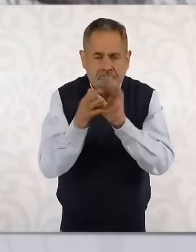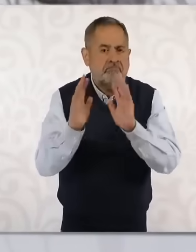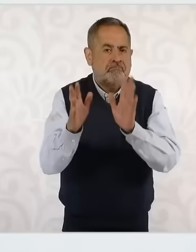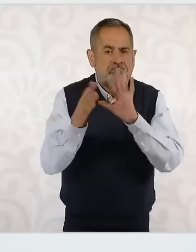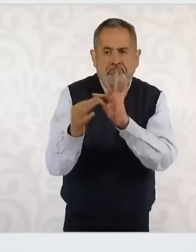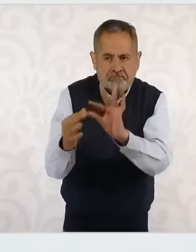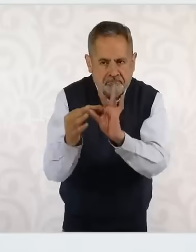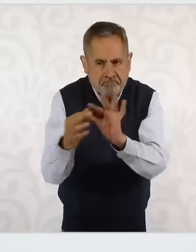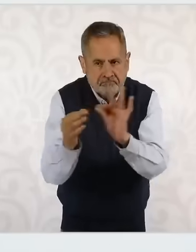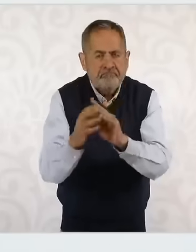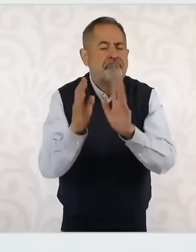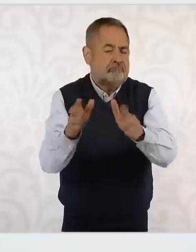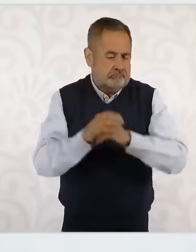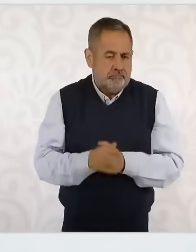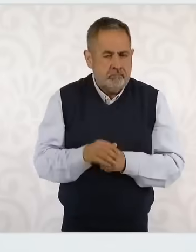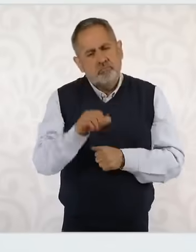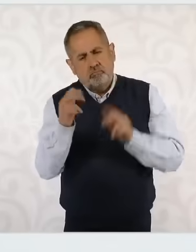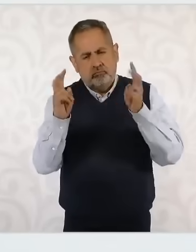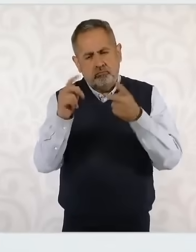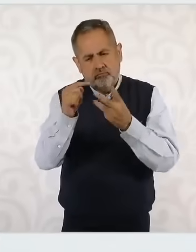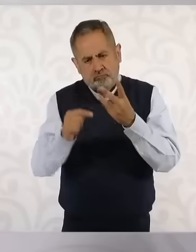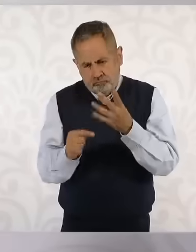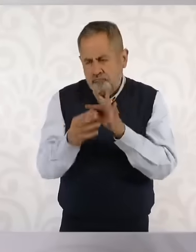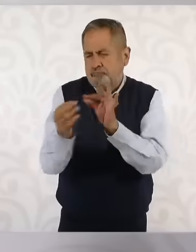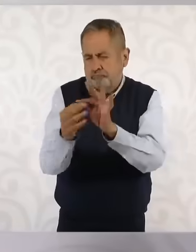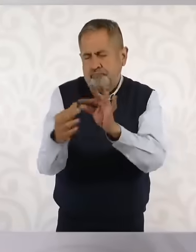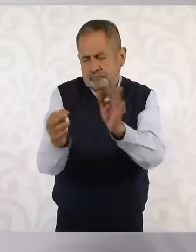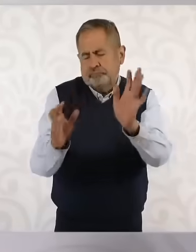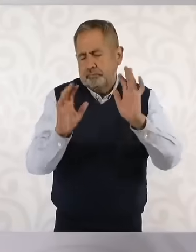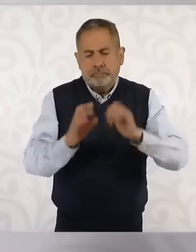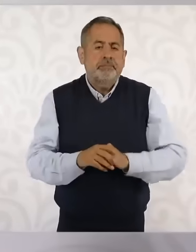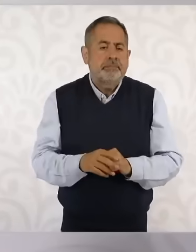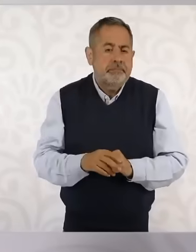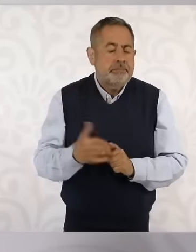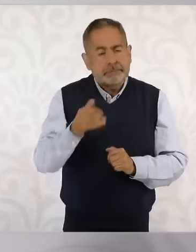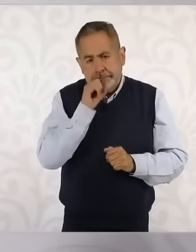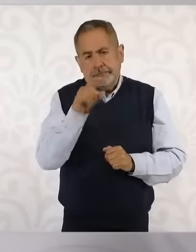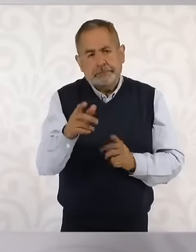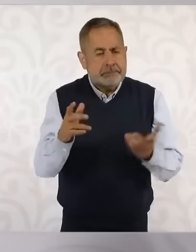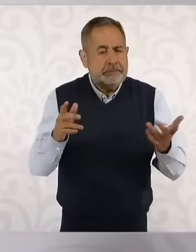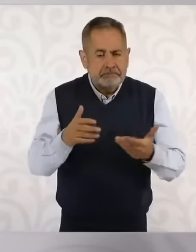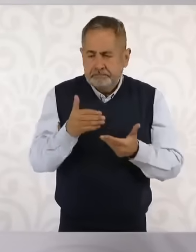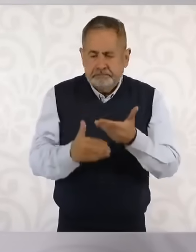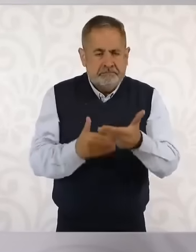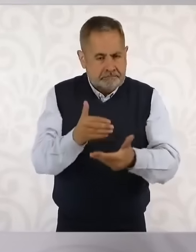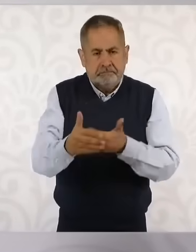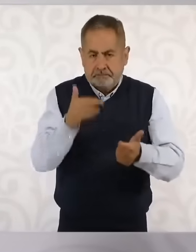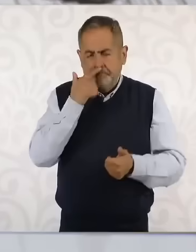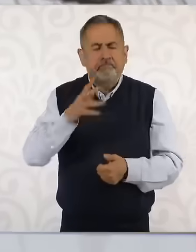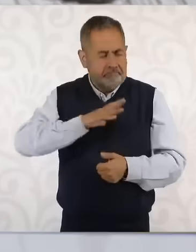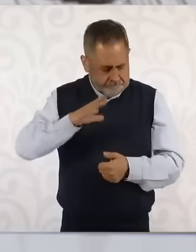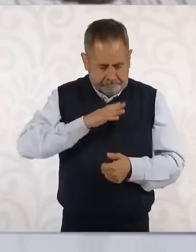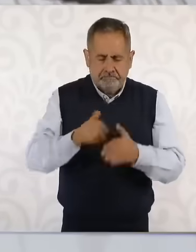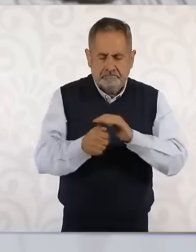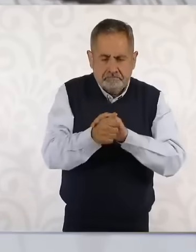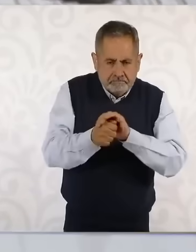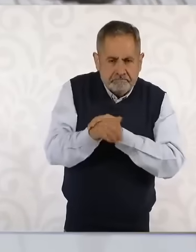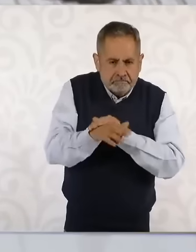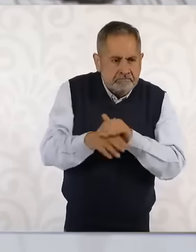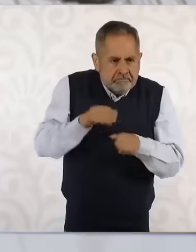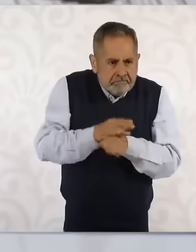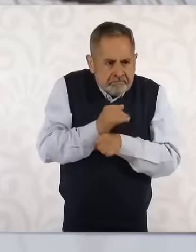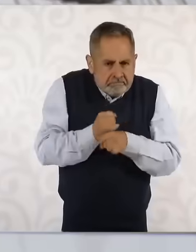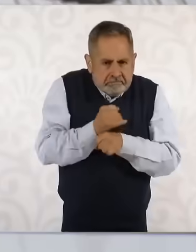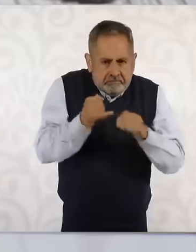otros temas relacionados con esto. Entonces, hay, digamos, avances todavía eh no los que quisiéramos